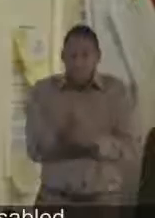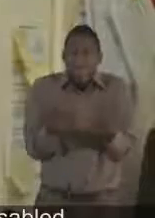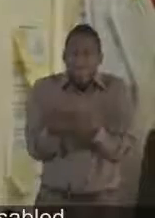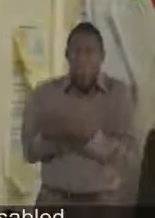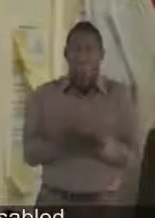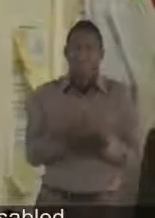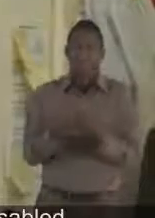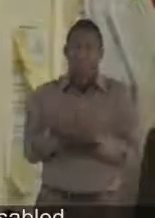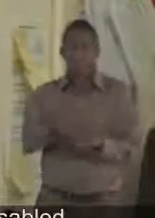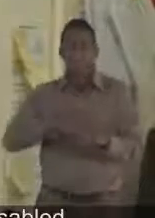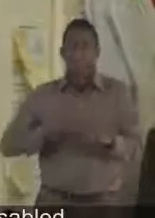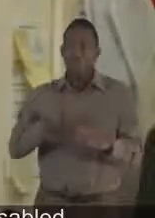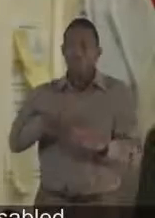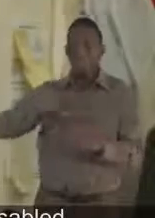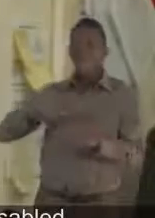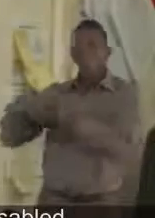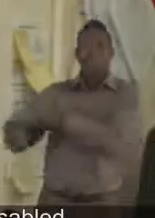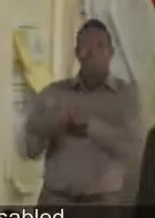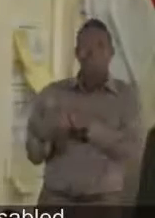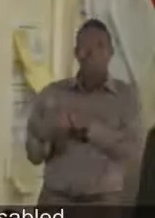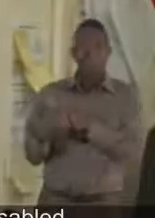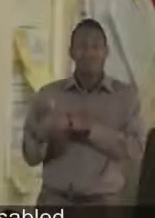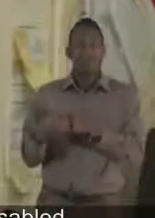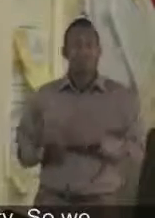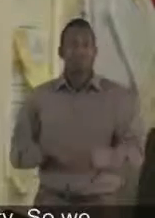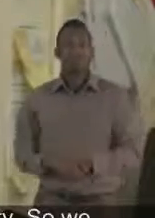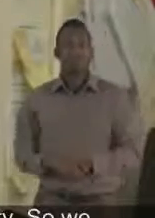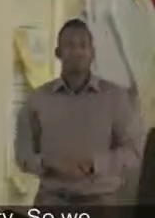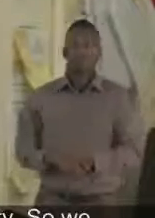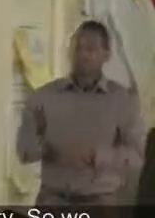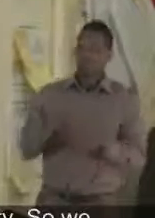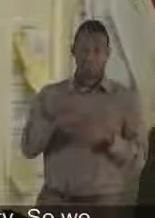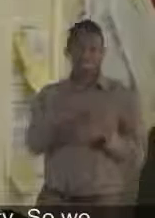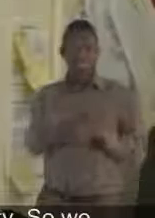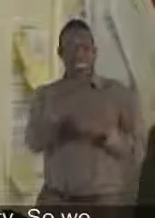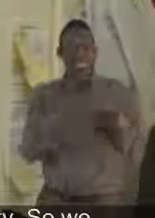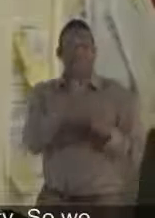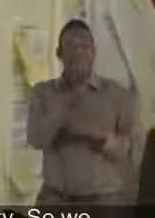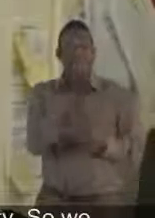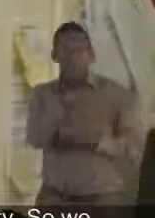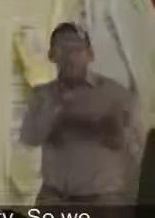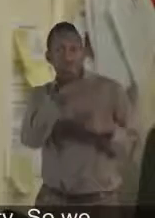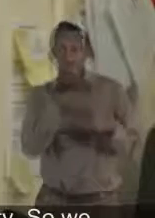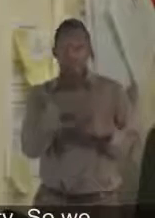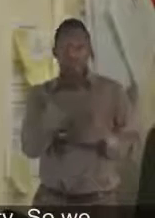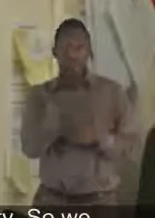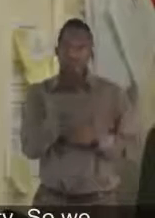يحاول الناس في بعض الأحيان أن يهمشوا الأشخاص من ذوي الإعاقة وهذا هو تاريخ مجتمعنا